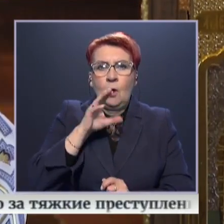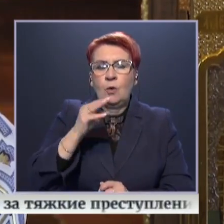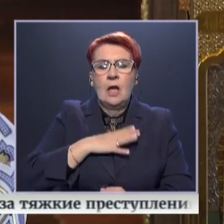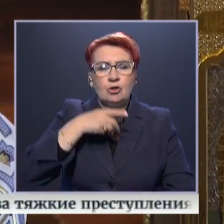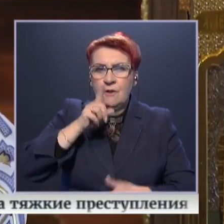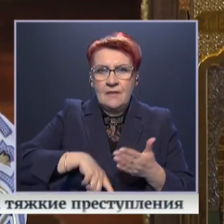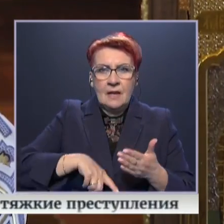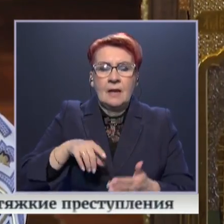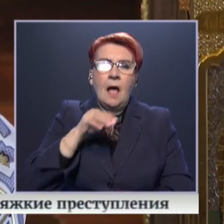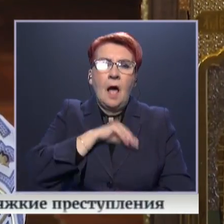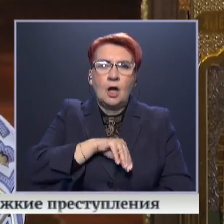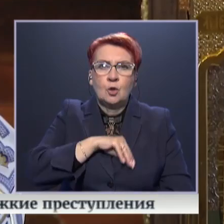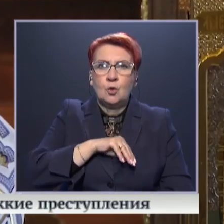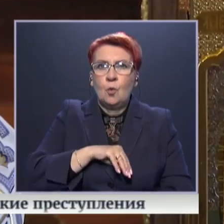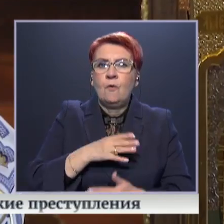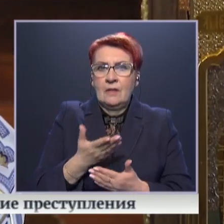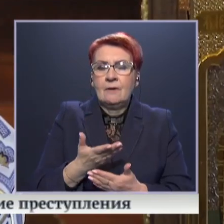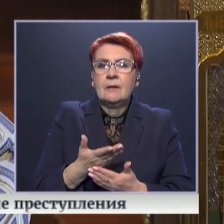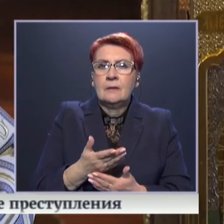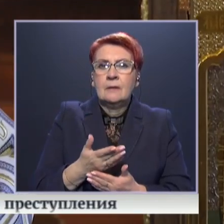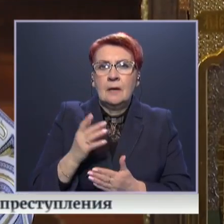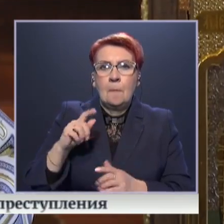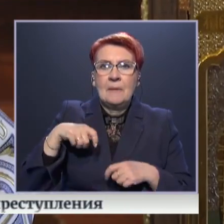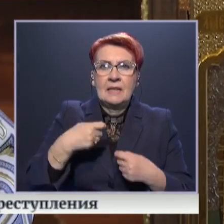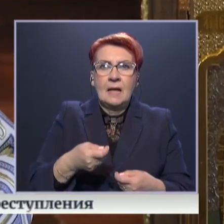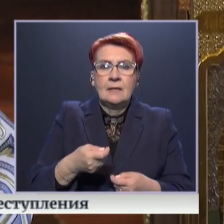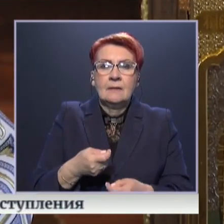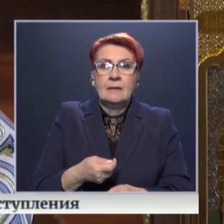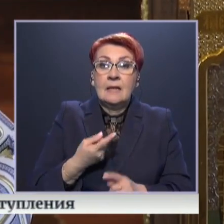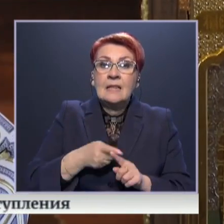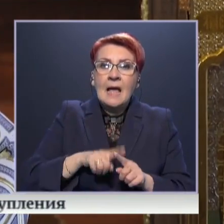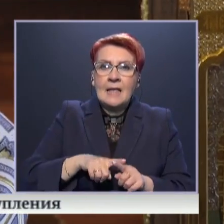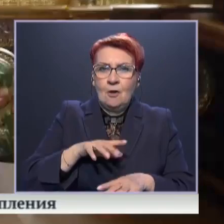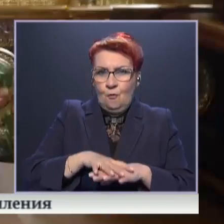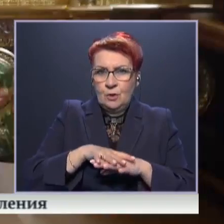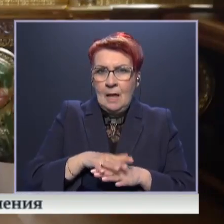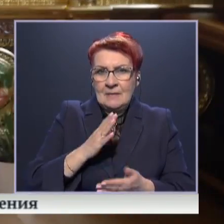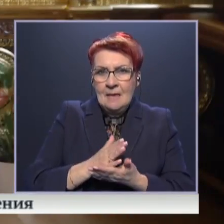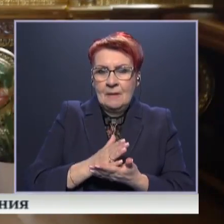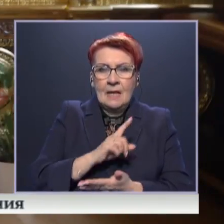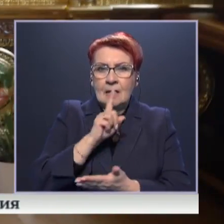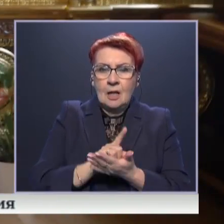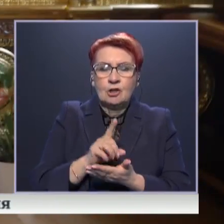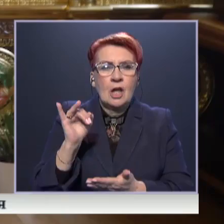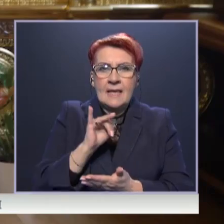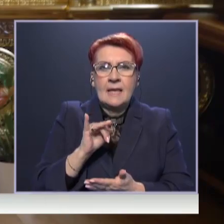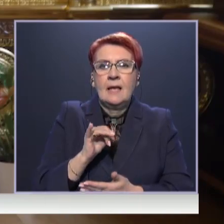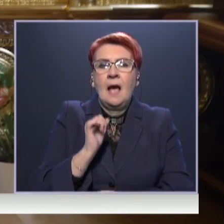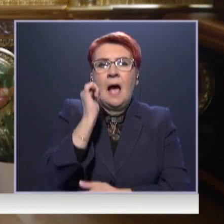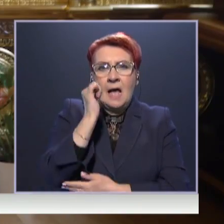от нашей Веры от нашего духовного Предания именно на этом фундаменте и должна основываться наша национальная